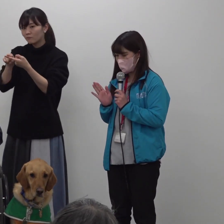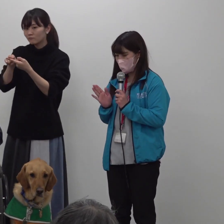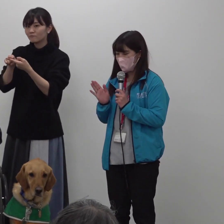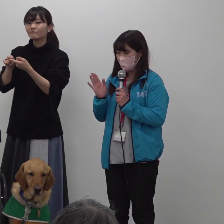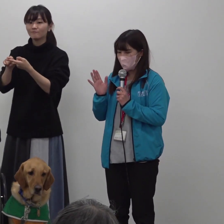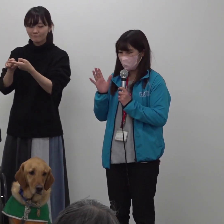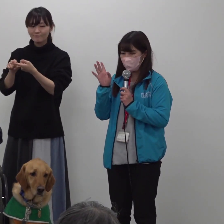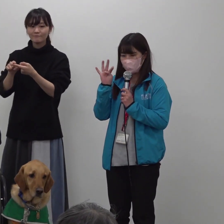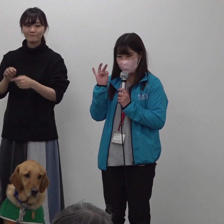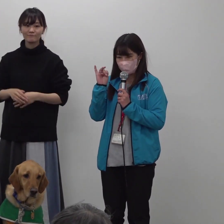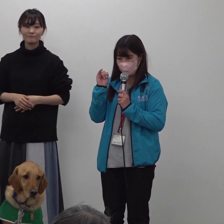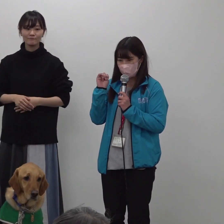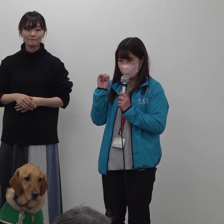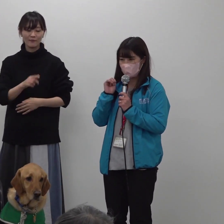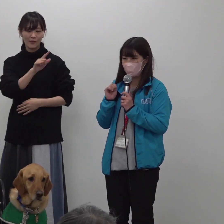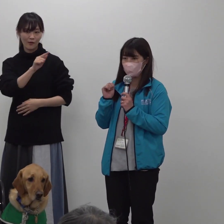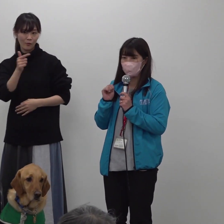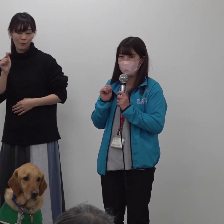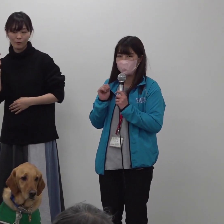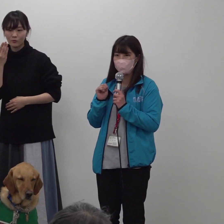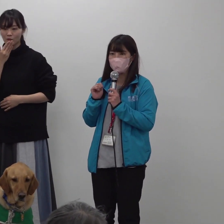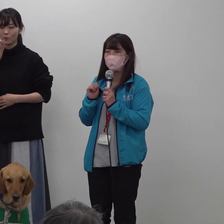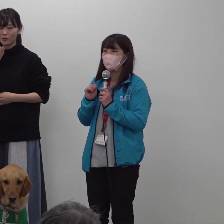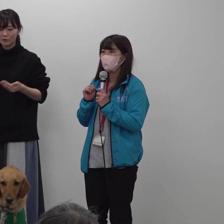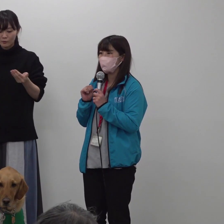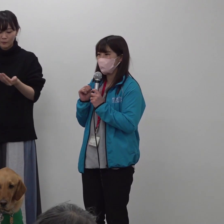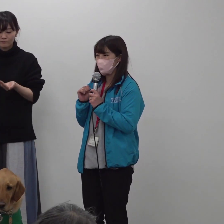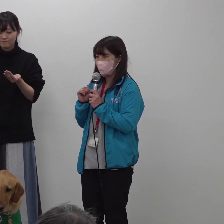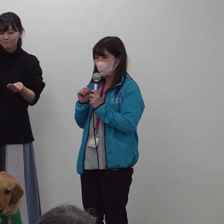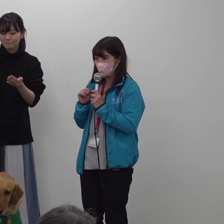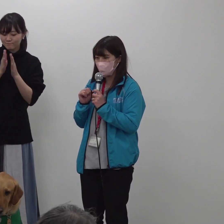で いろいろ 佐藤さんはイムアにお仕事 やってもらっているんですけれども